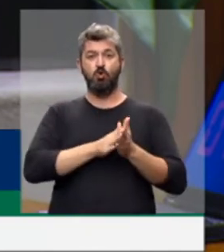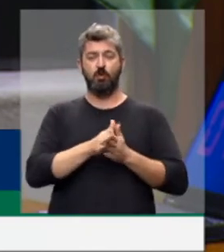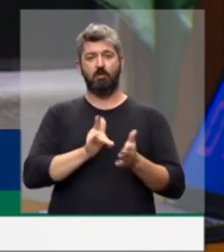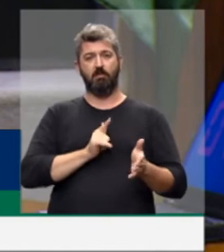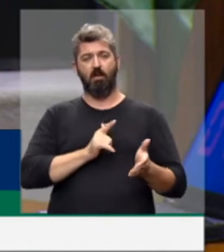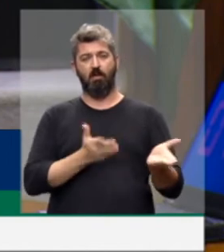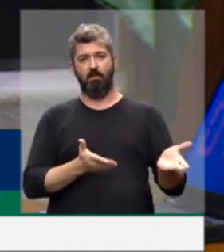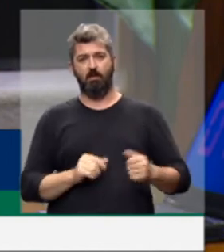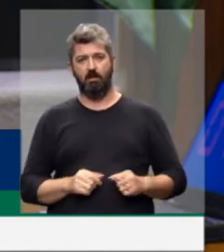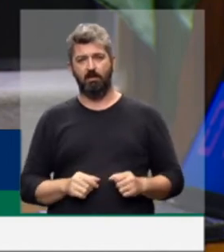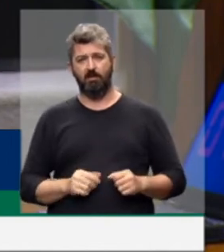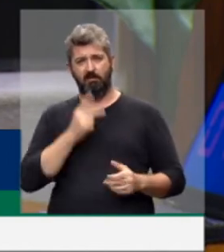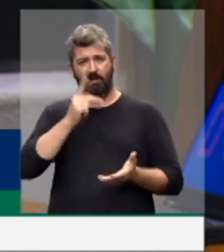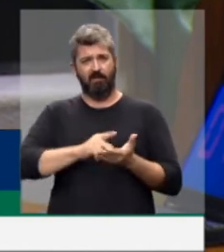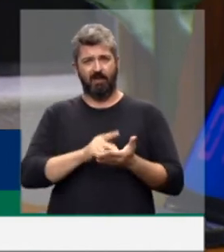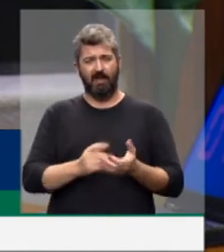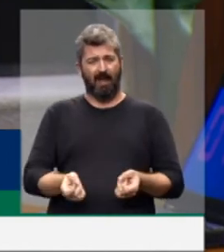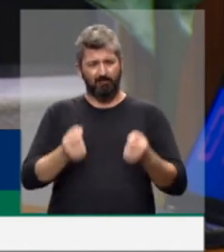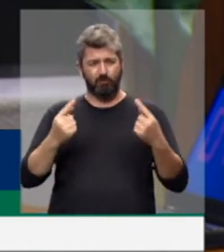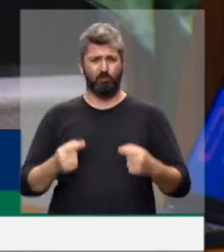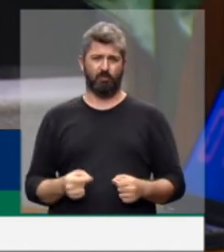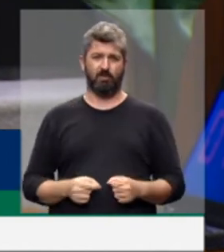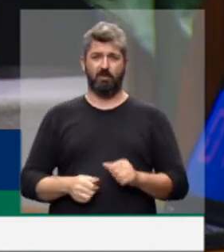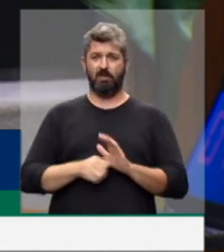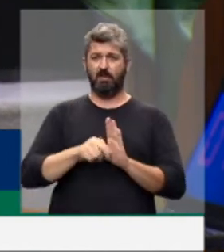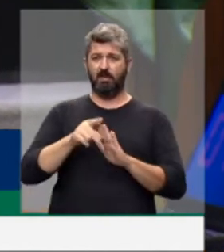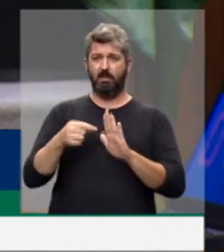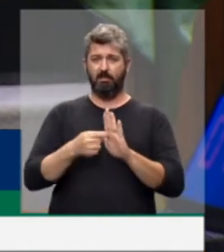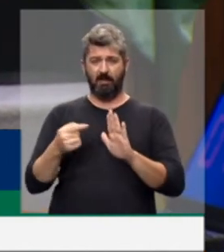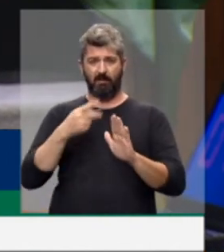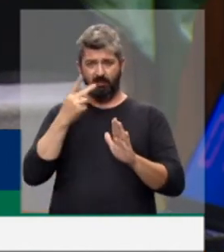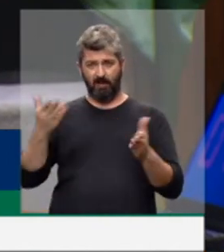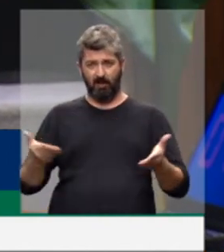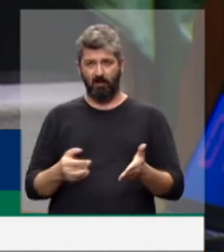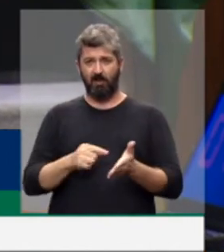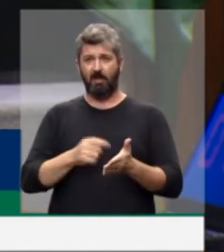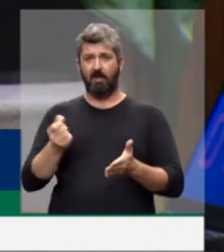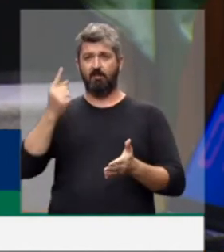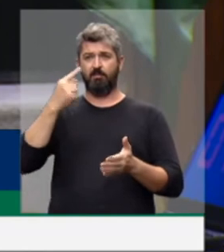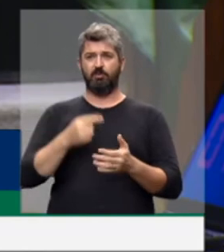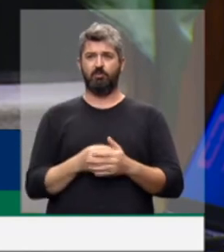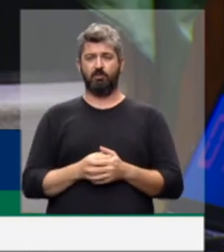EMPRESAS TEM AS EMPRESAS QUE QUEREM A CONTINUIDADE DA SITUAÇÃO DA CAPACIDADE DE ENERGIA DO PAÍS, COMPROMETIDA, ENTÃO SINCERAMENTE, ISSO É UM